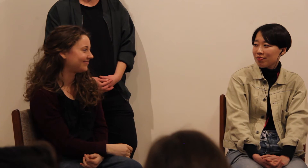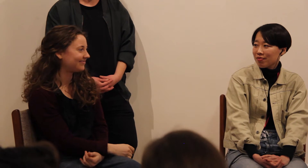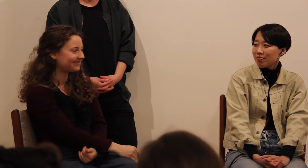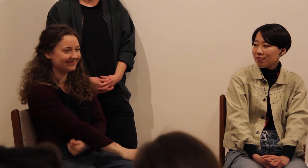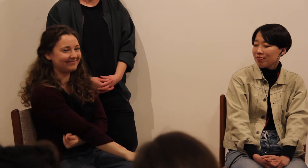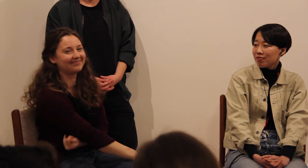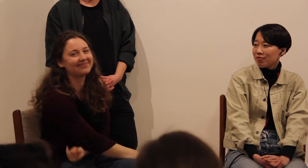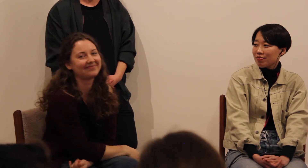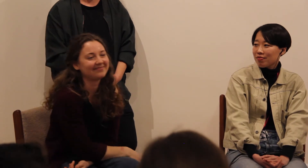Vielen Dank dafür.